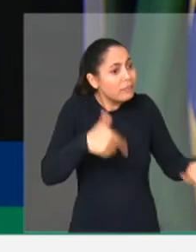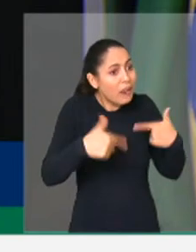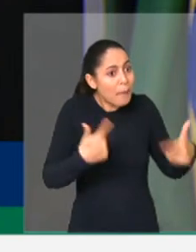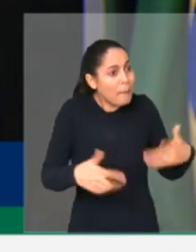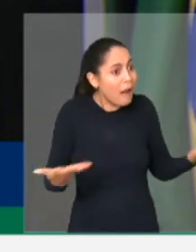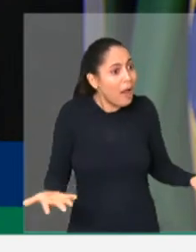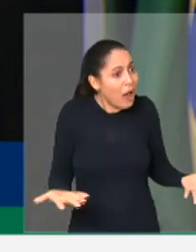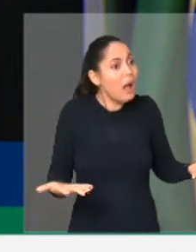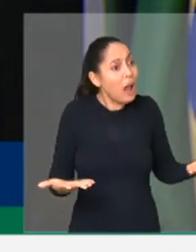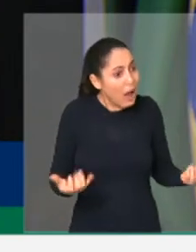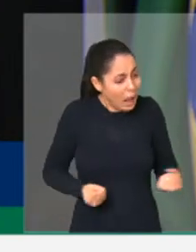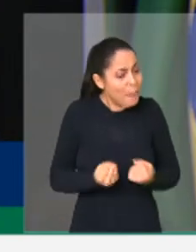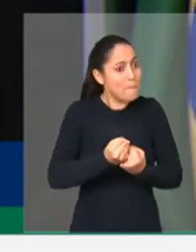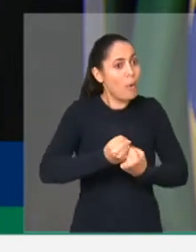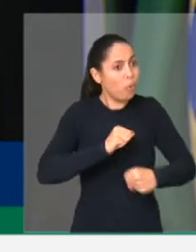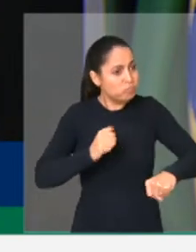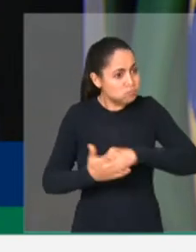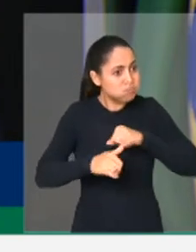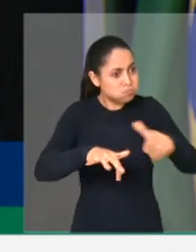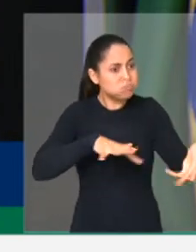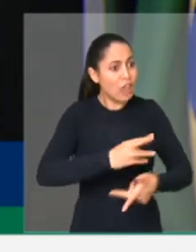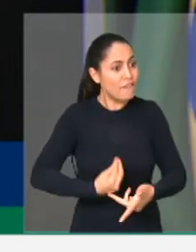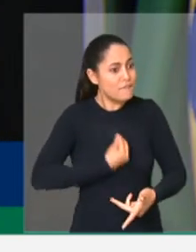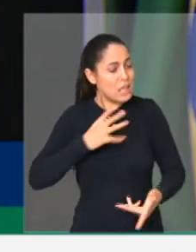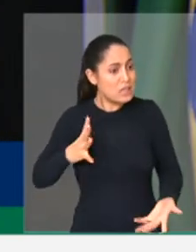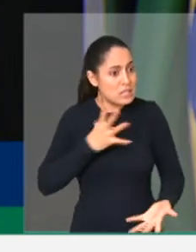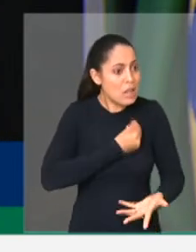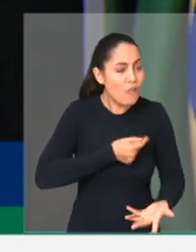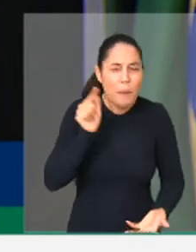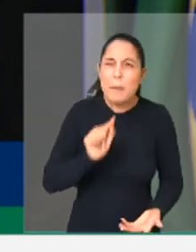ESSE É O MOMENTO QUE ESSA CASA TEM DE PODER, O CONGRESSO NACIONAL COMO UM TODO,